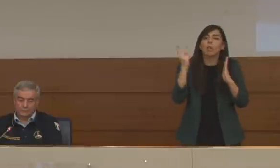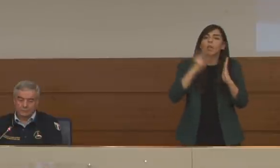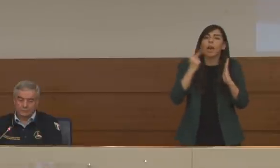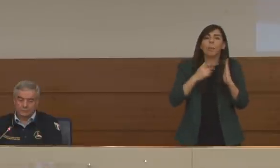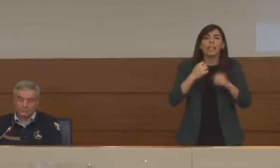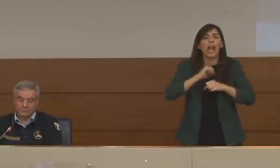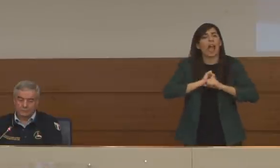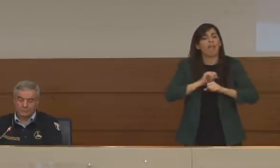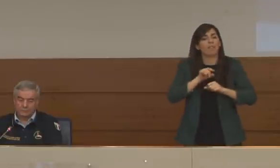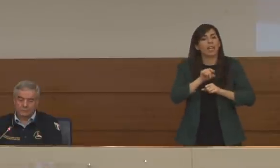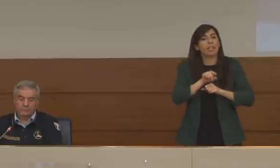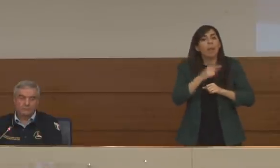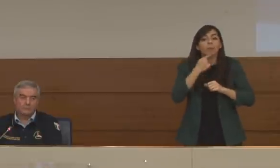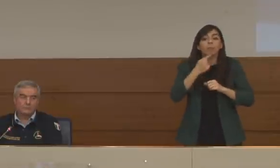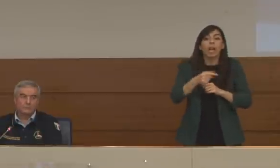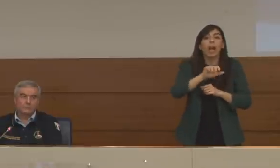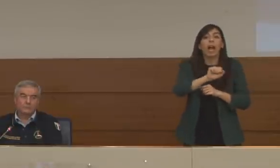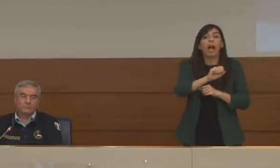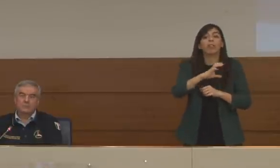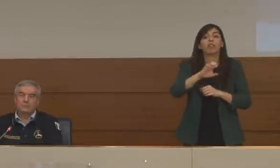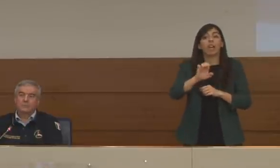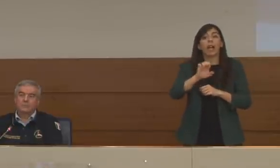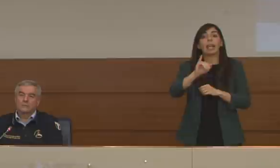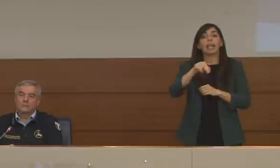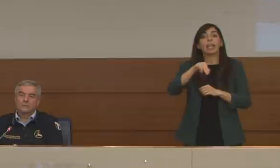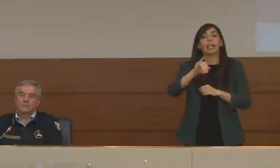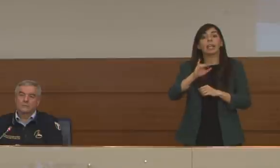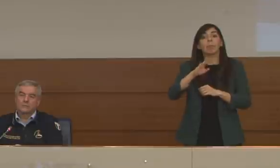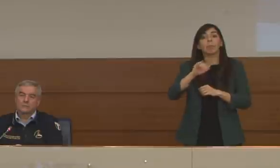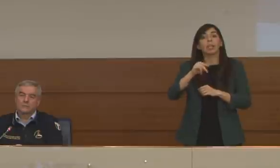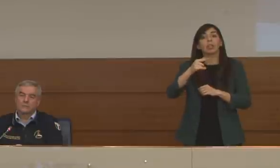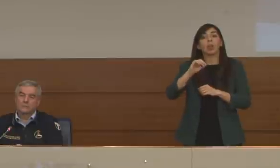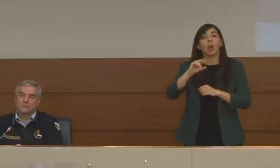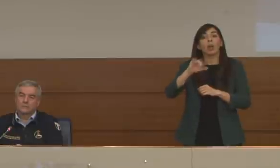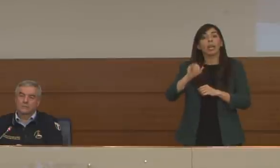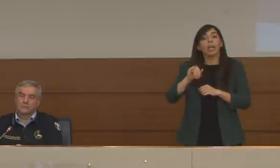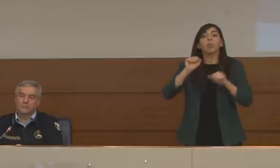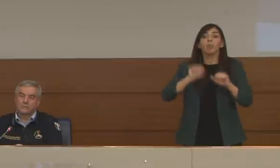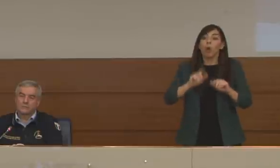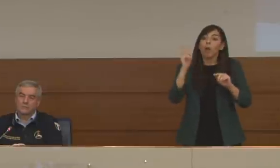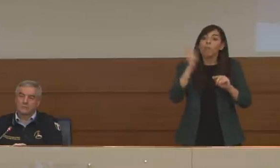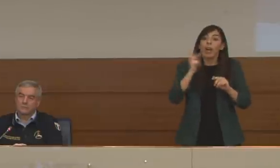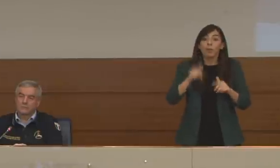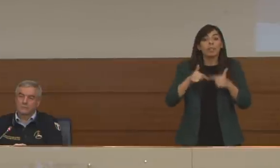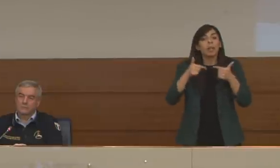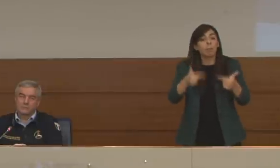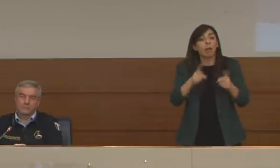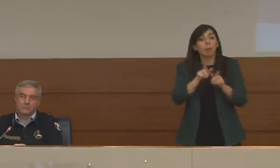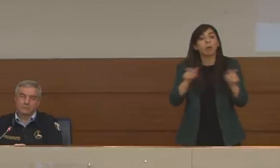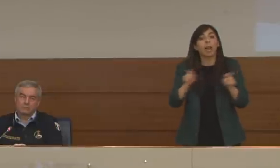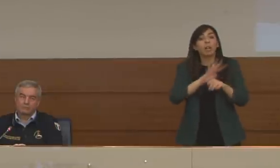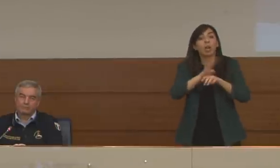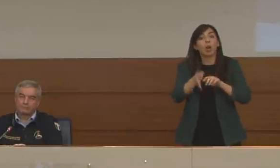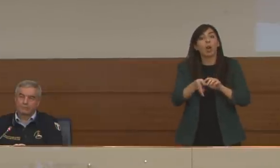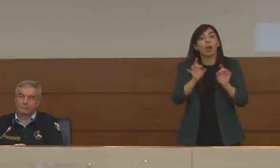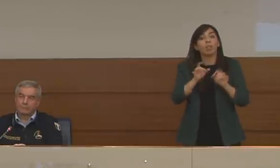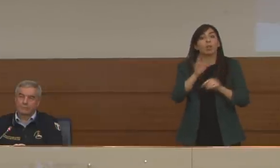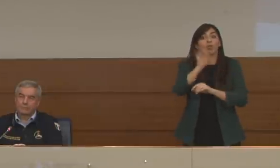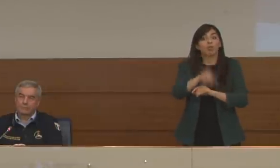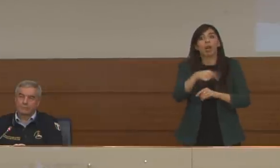gli ace inibitori rappresentino un vero fattore di rischio di mortalità dell'infezione da covid-19. Grazie. Prego.